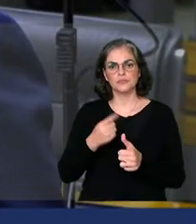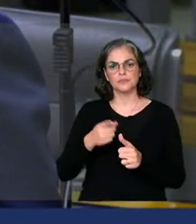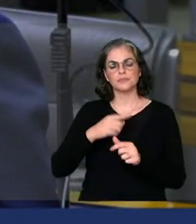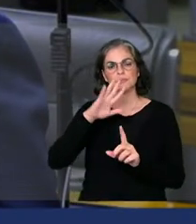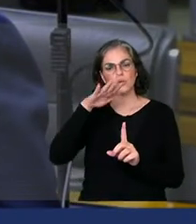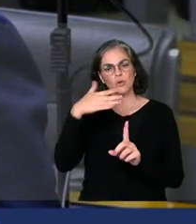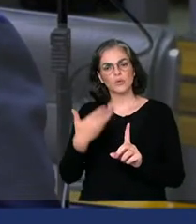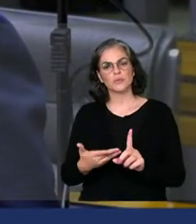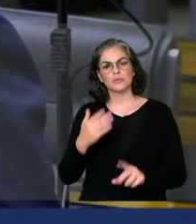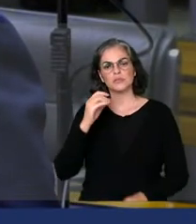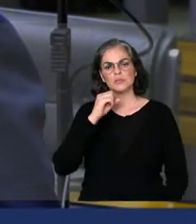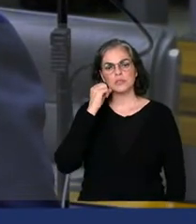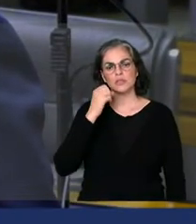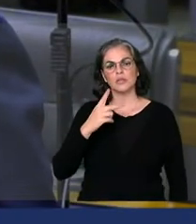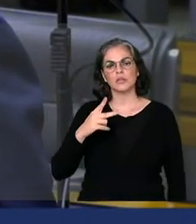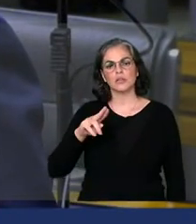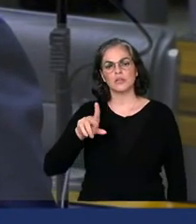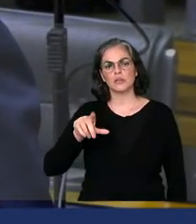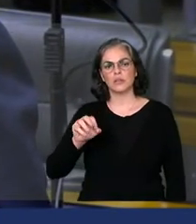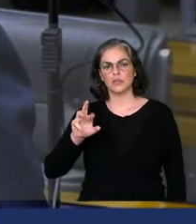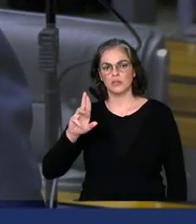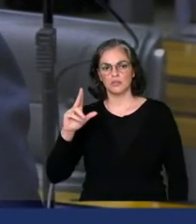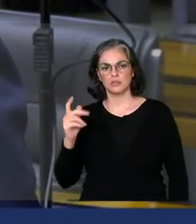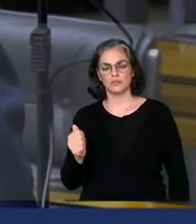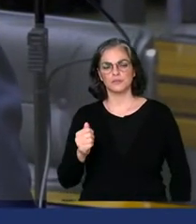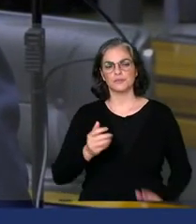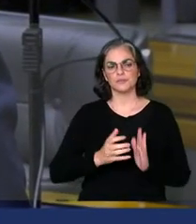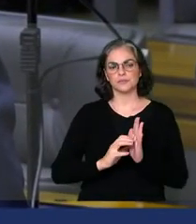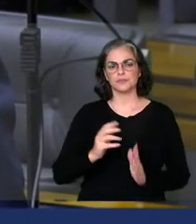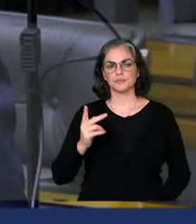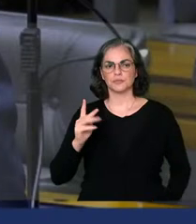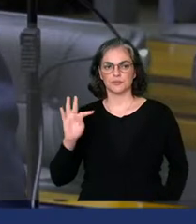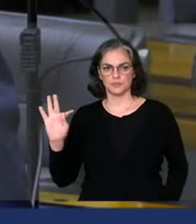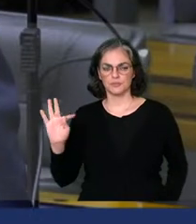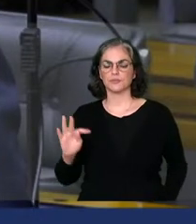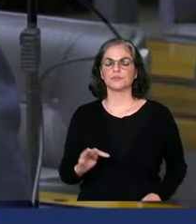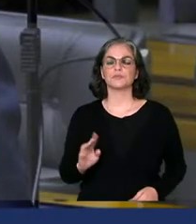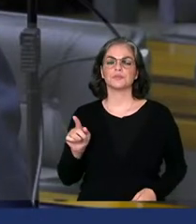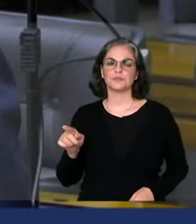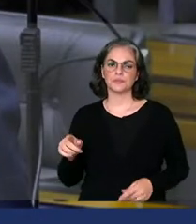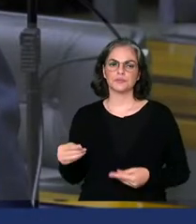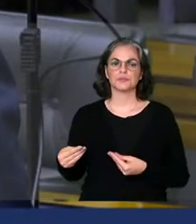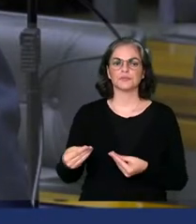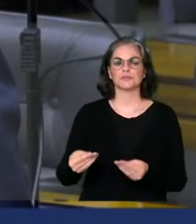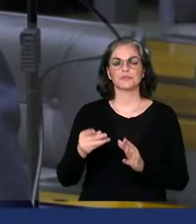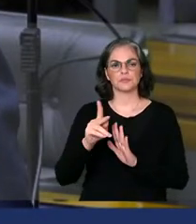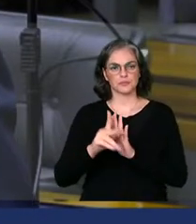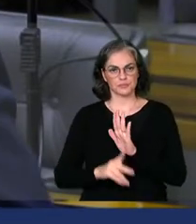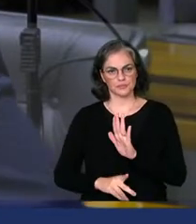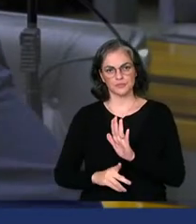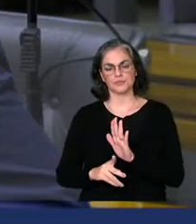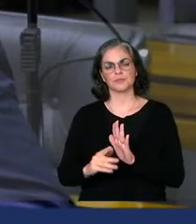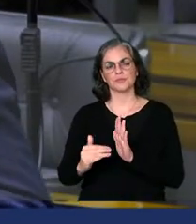BRASILEIRA. EU QUERIA EM PRIMEIRO LUGAR PRESTAR HOMENAGEM AO SENADOR PAULO ROCHA, DO PARTIDO DOS TRABALHADORES E APRESENTOU